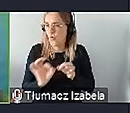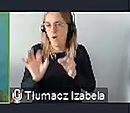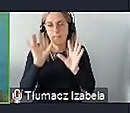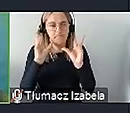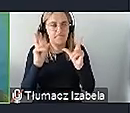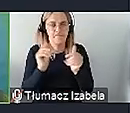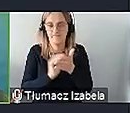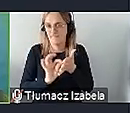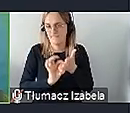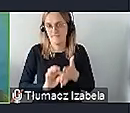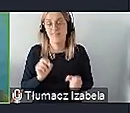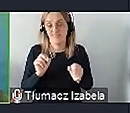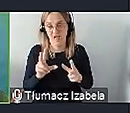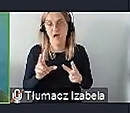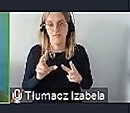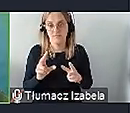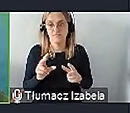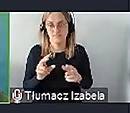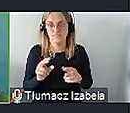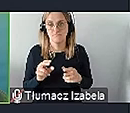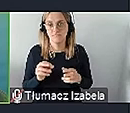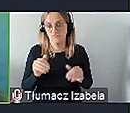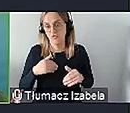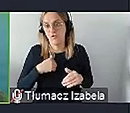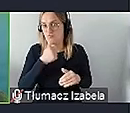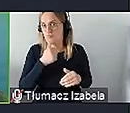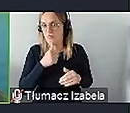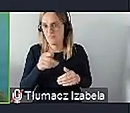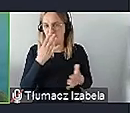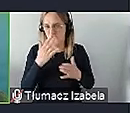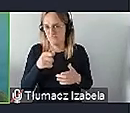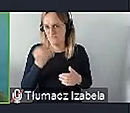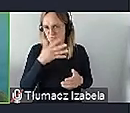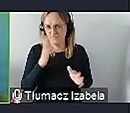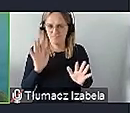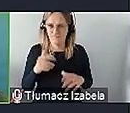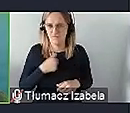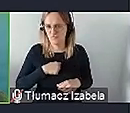Może spróbuję to poprawić jednak, bo to naprawdę smutno wygląda.